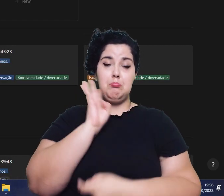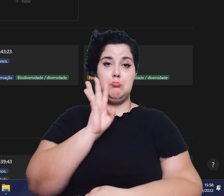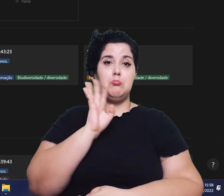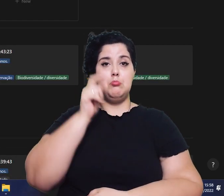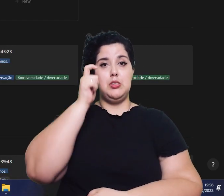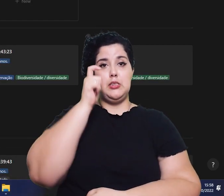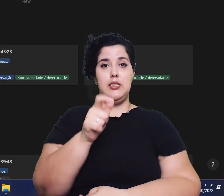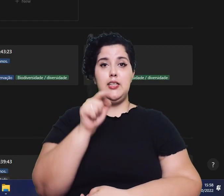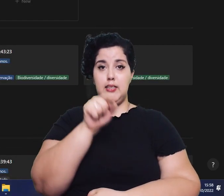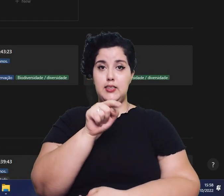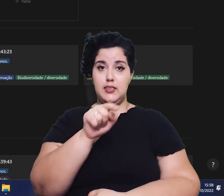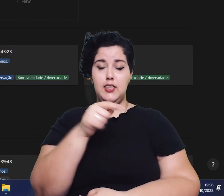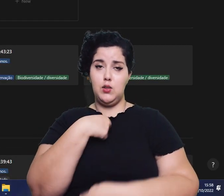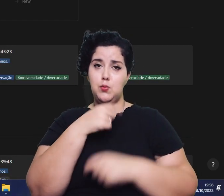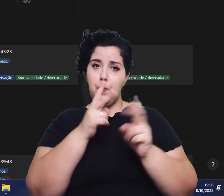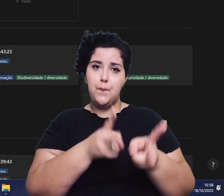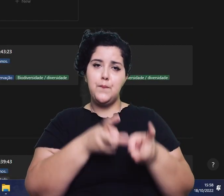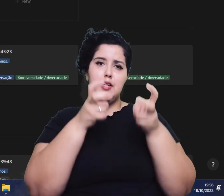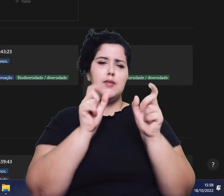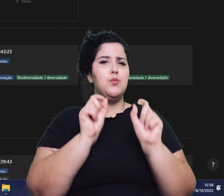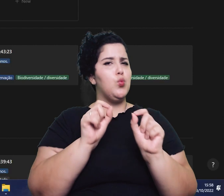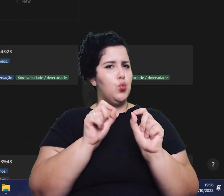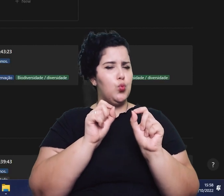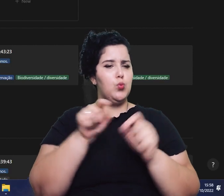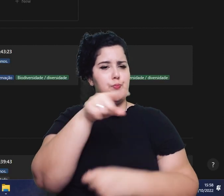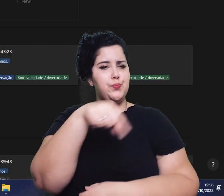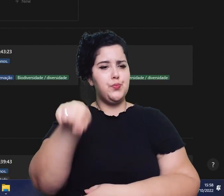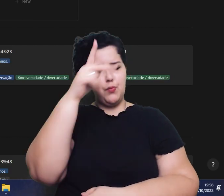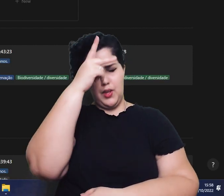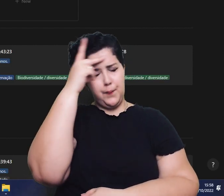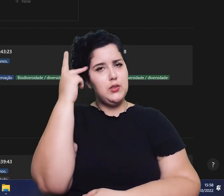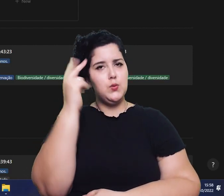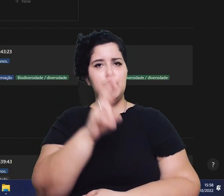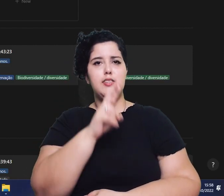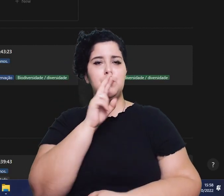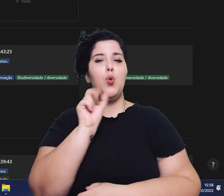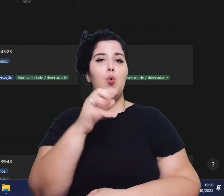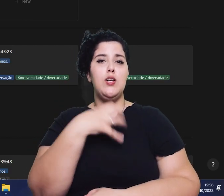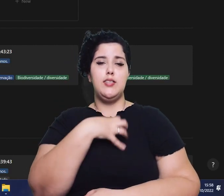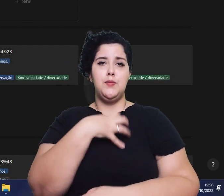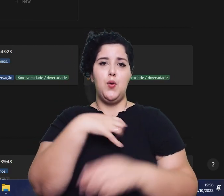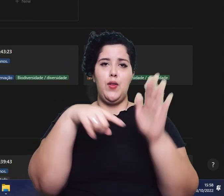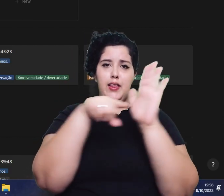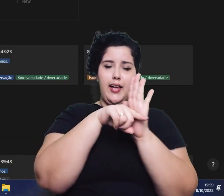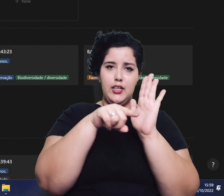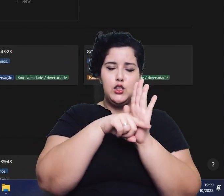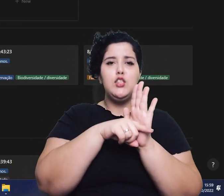dado interessante que eu percebi que quando as pessoas falavam um sentimento negativo, era seguido de outro positivo,